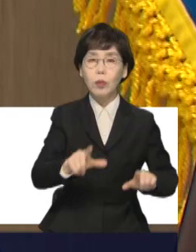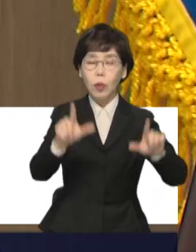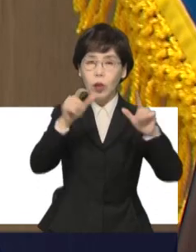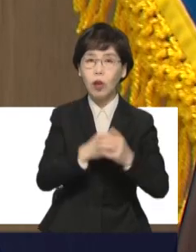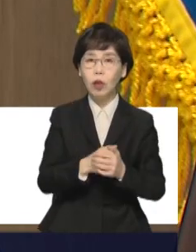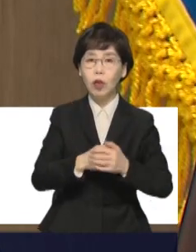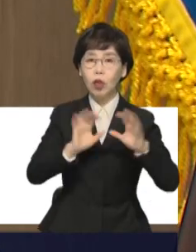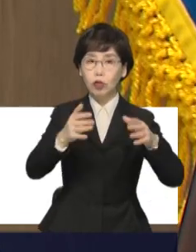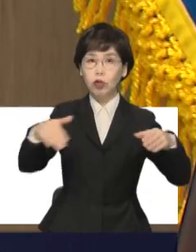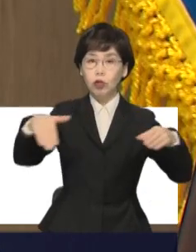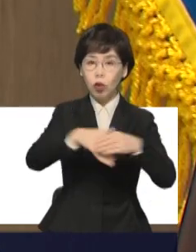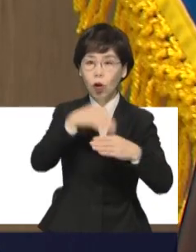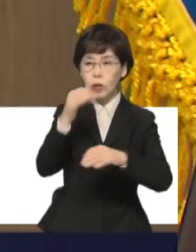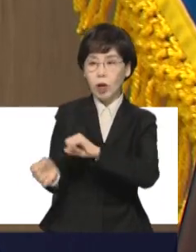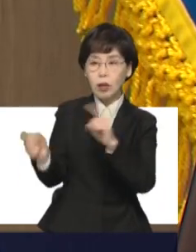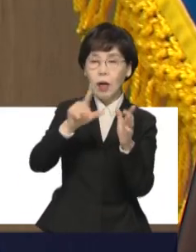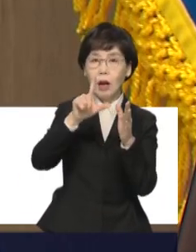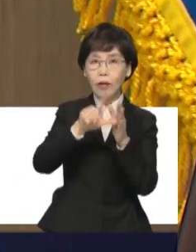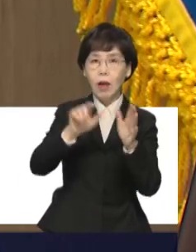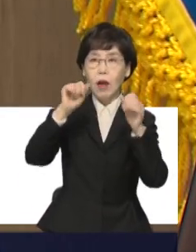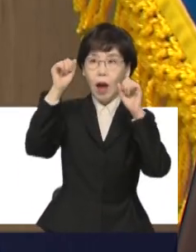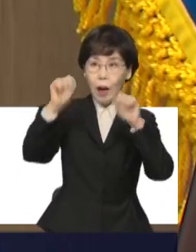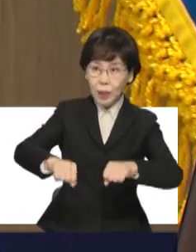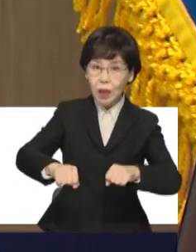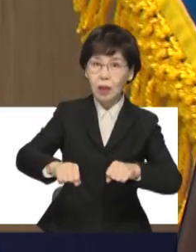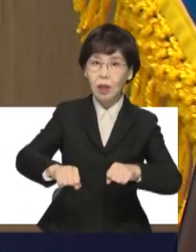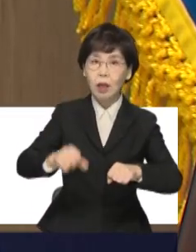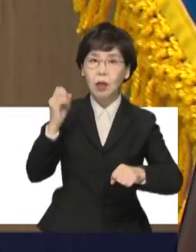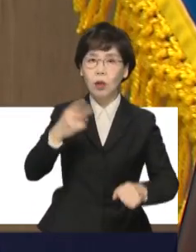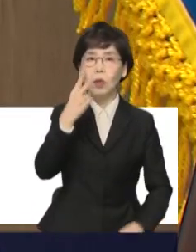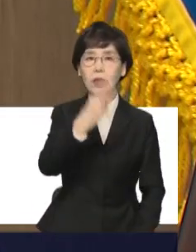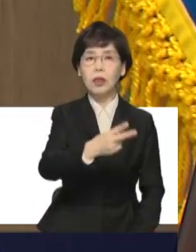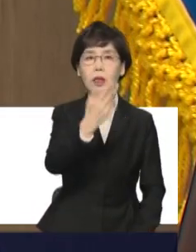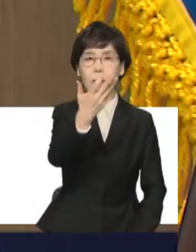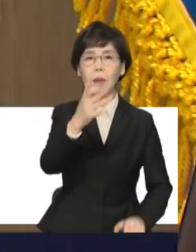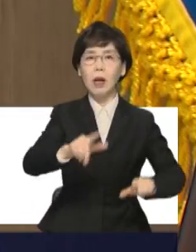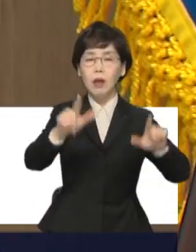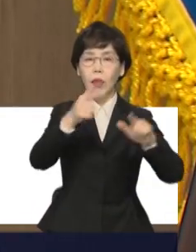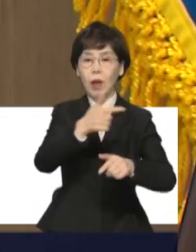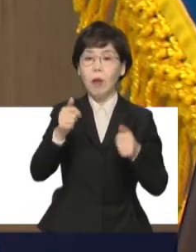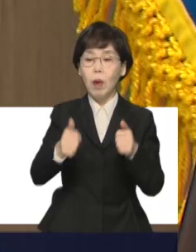합의와 2018년 대법원 판결을 동시에